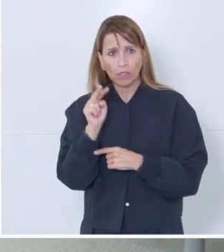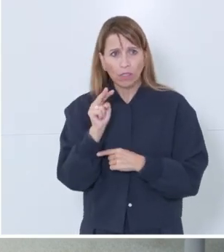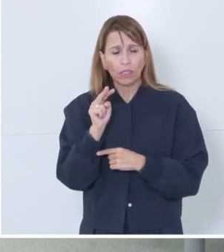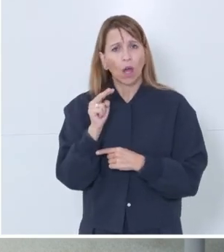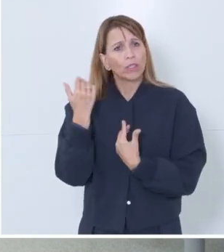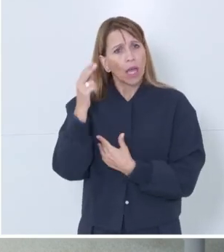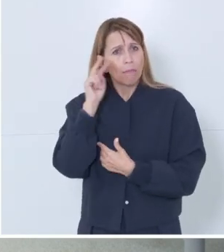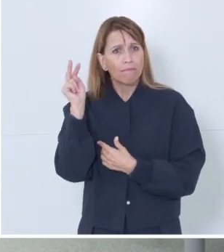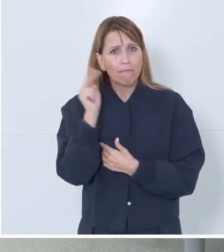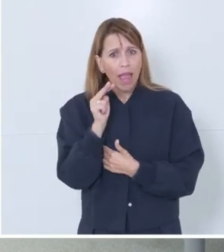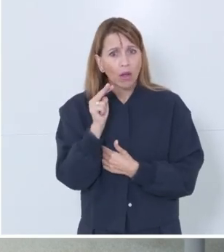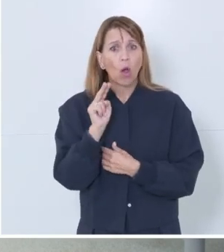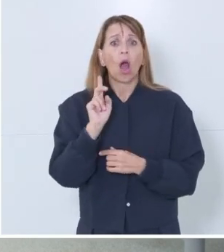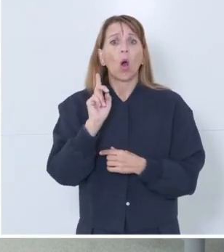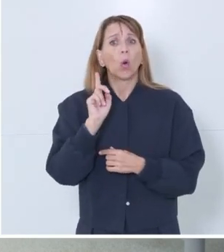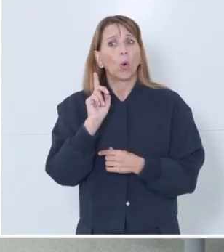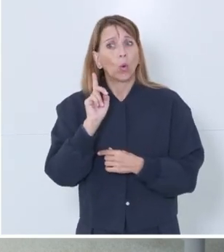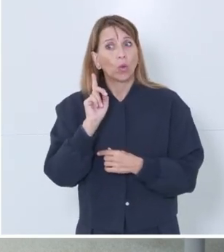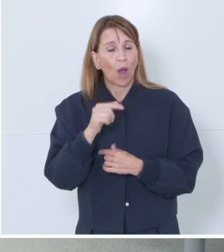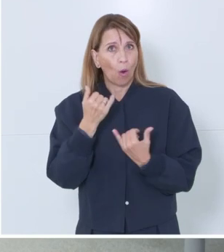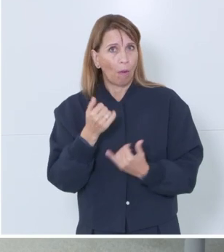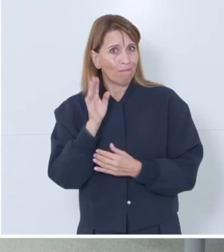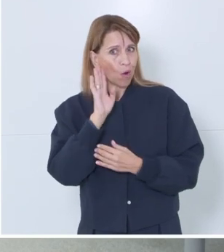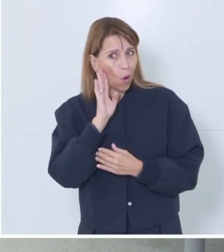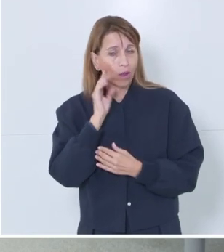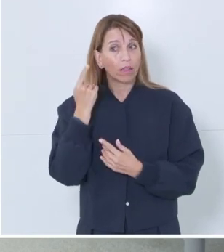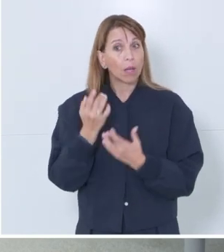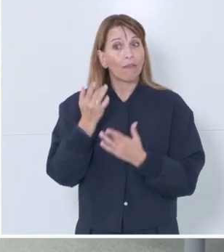wieder für ein Ministeramt auch gehandelt werden, was wäre denn da Ihr Wunschresort?